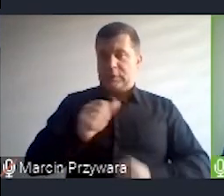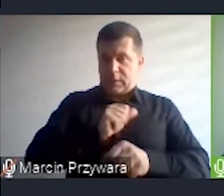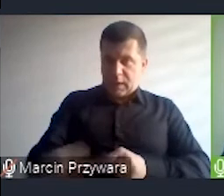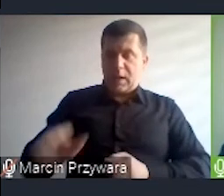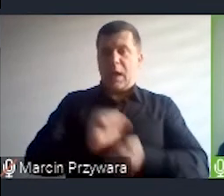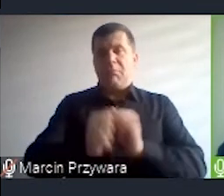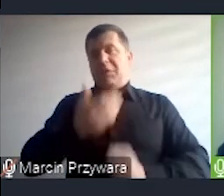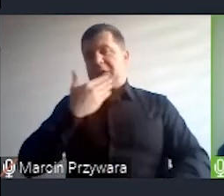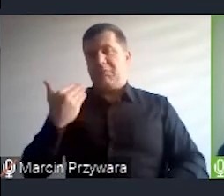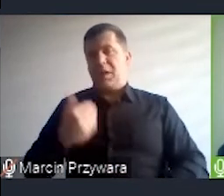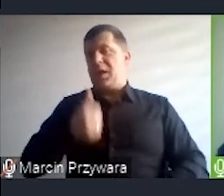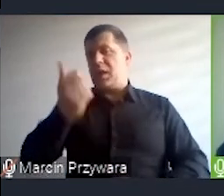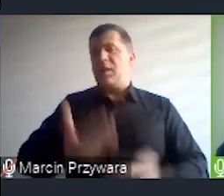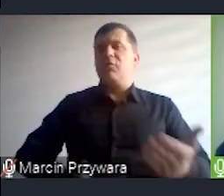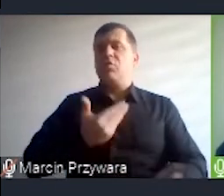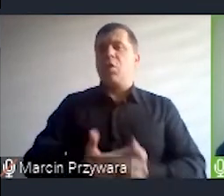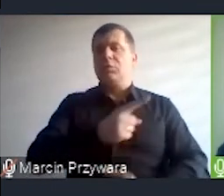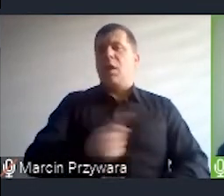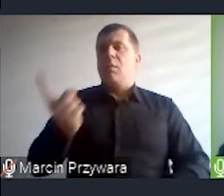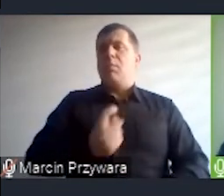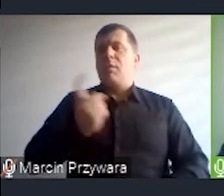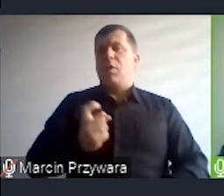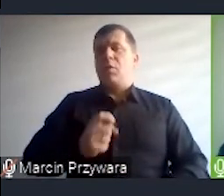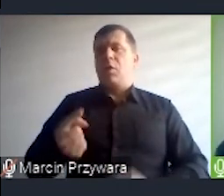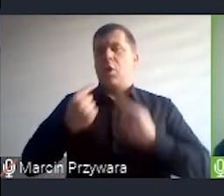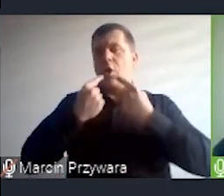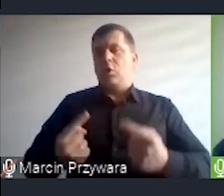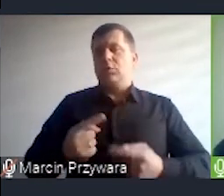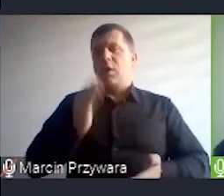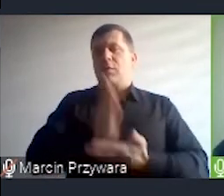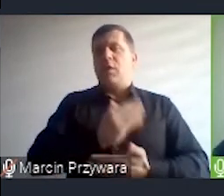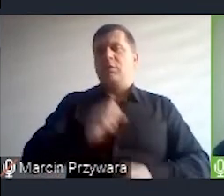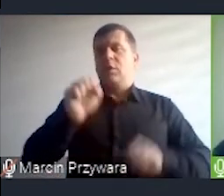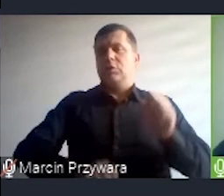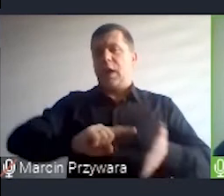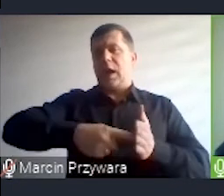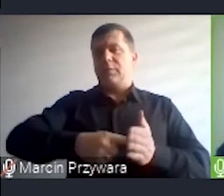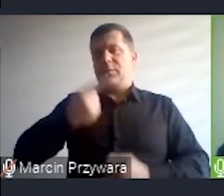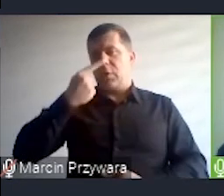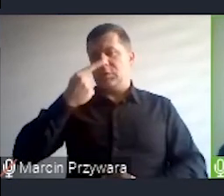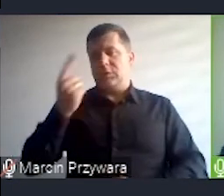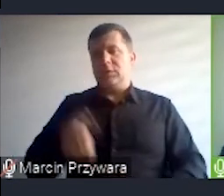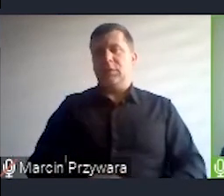bo jeden z wnioskodawców powołał się właśnie na orzeczenie wojewódzkiego sądu administracyjnego w Olsztynie.